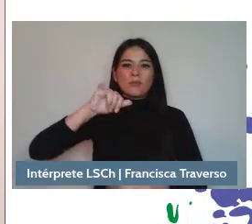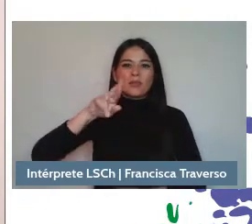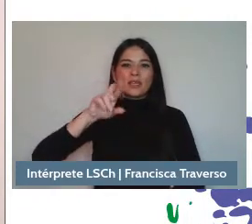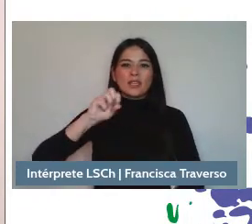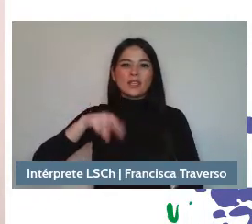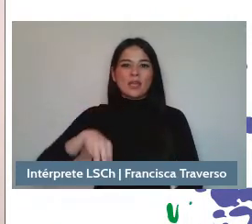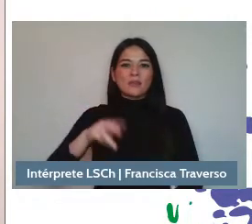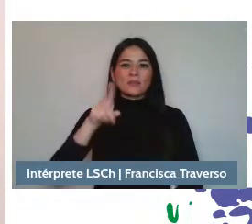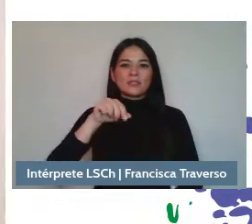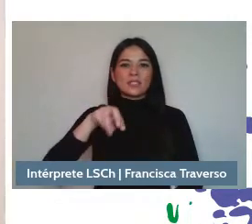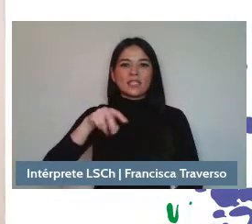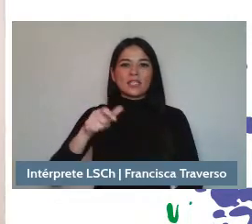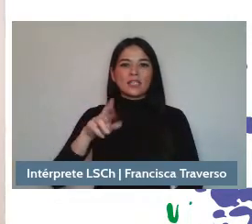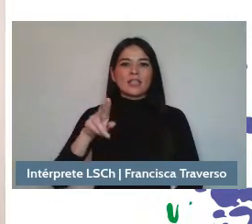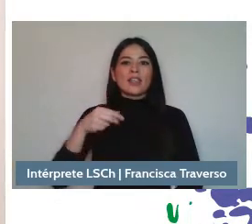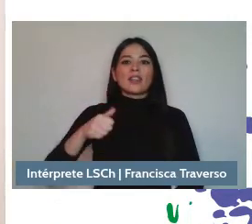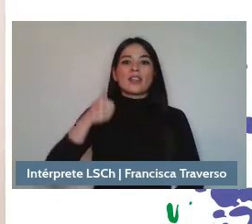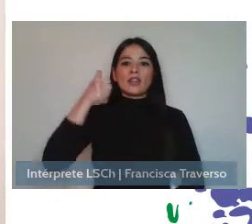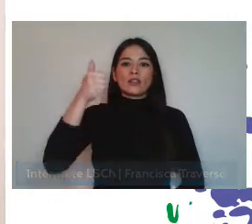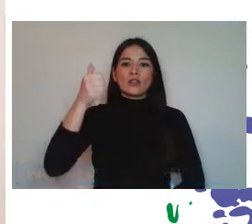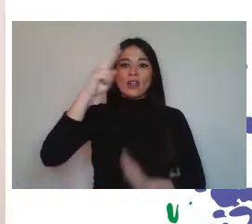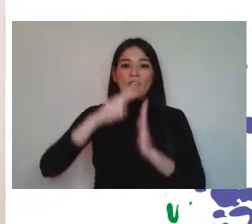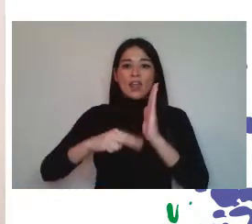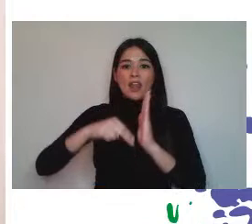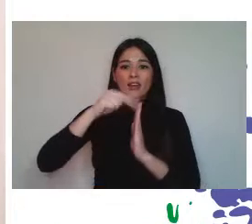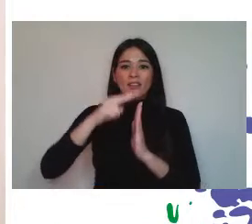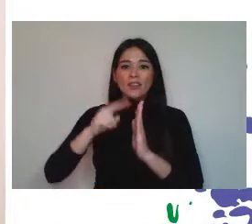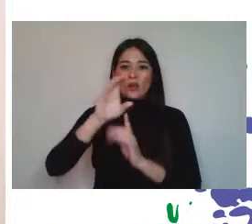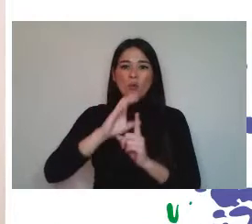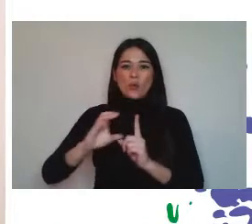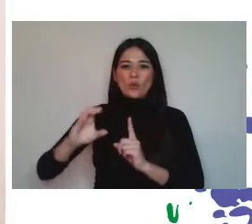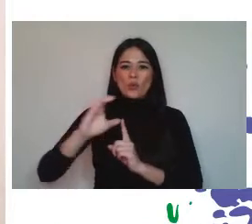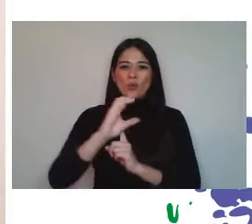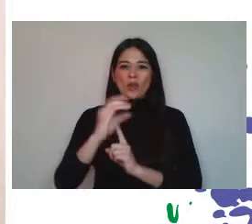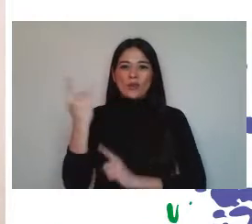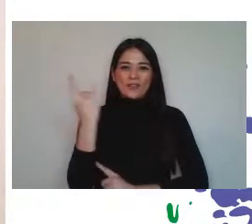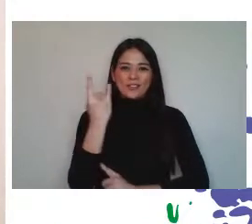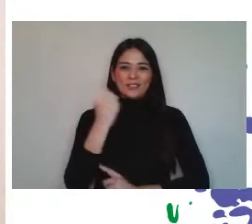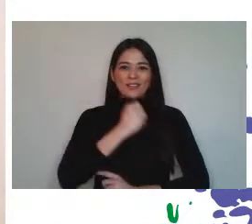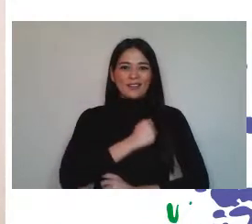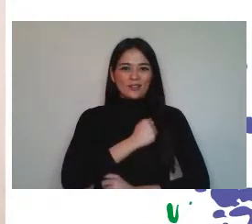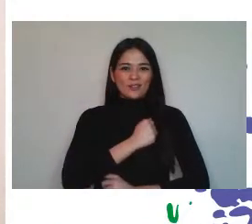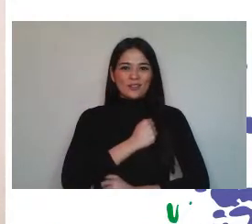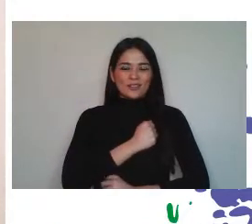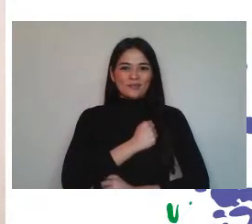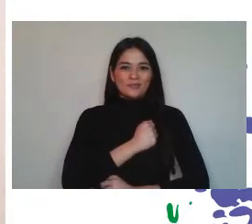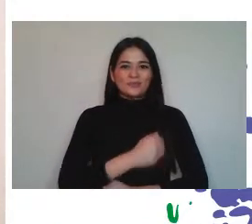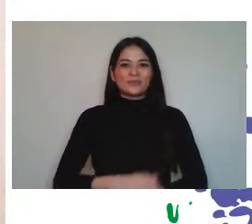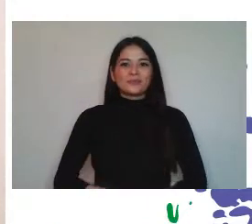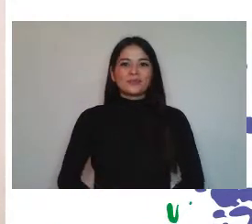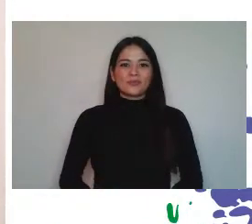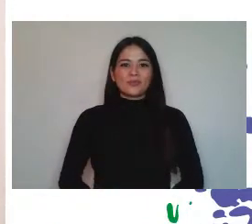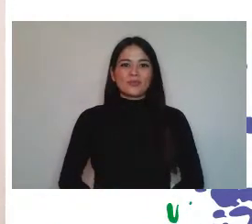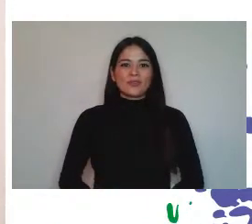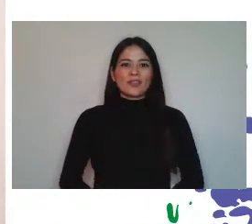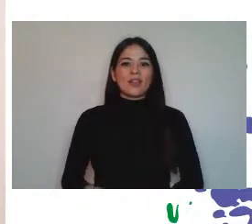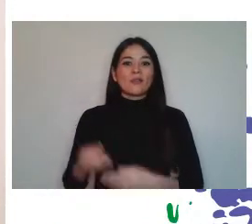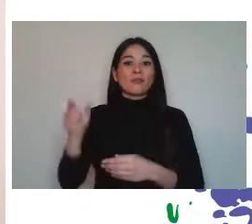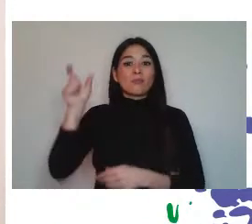y soy la directora de Artes y Cultura de la Universidad Católica. Nuestra invitada de hoy